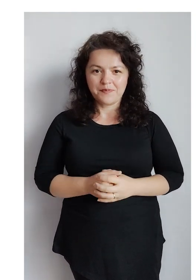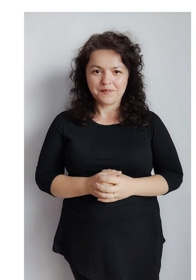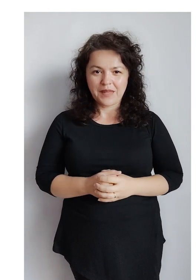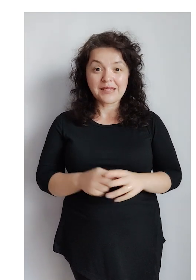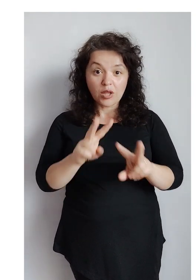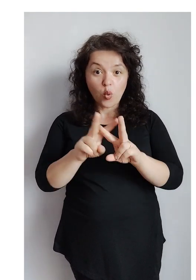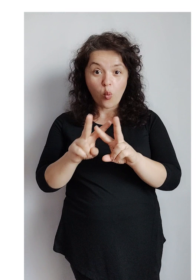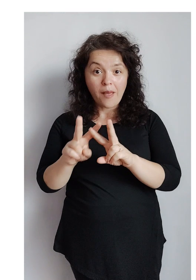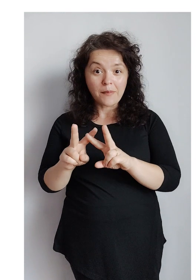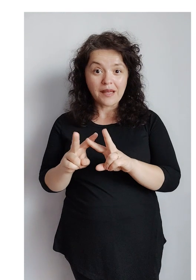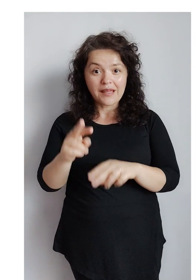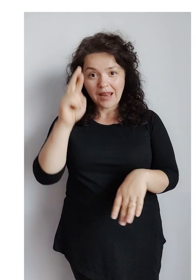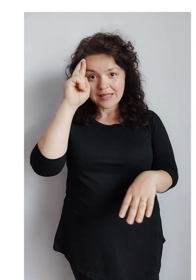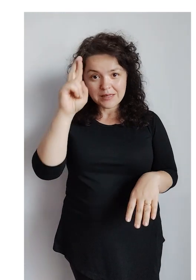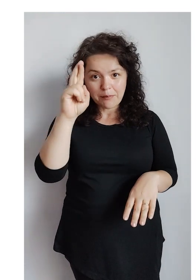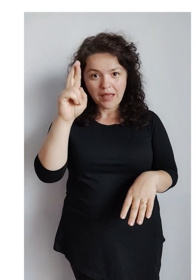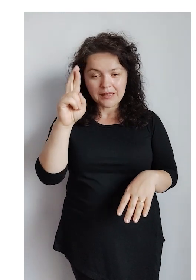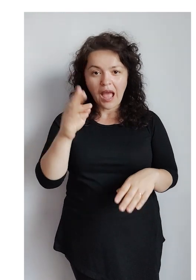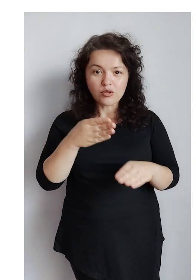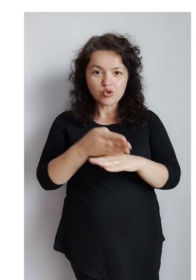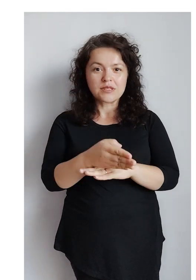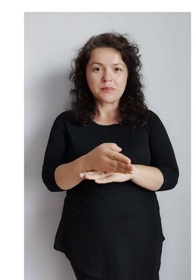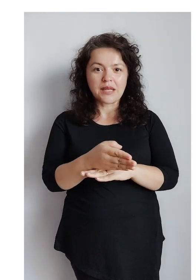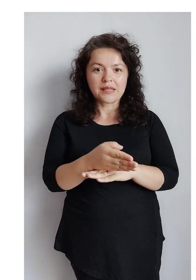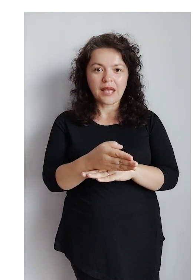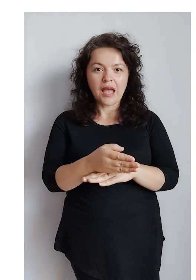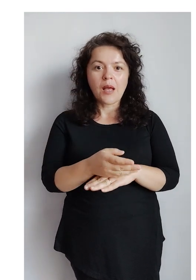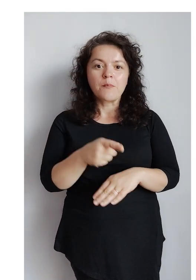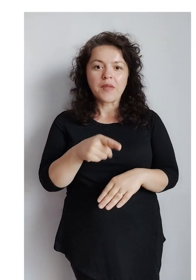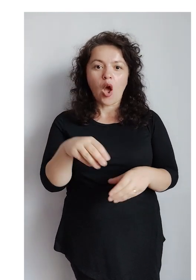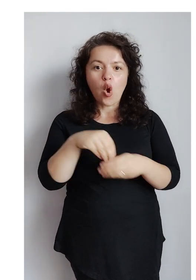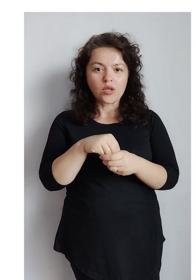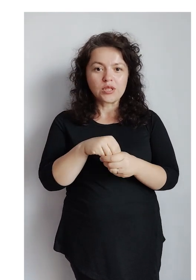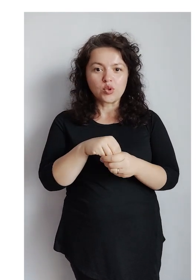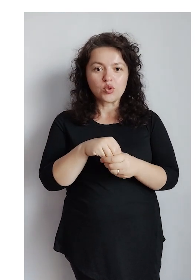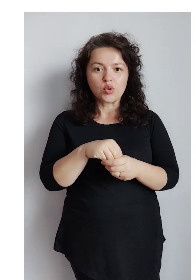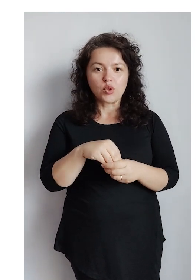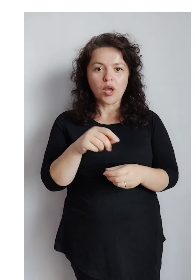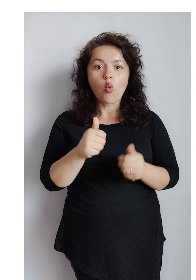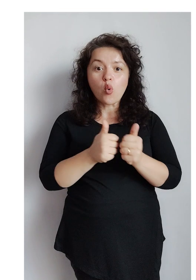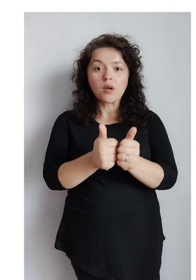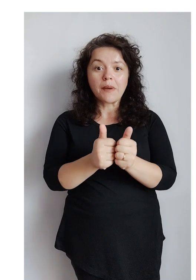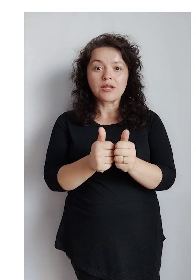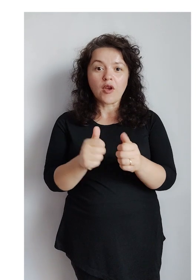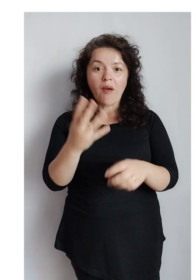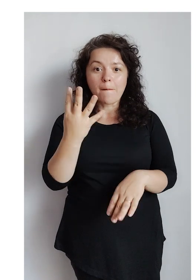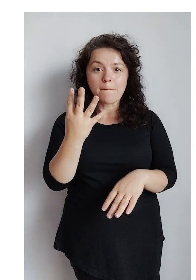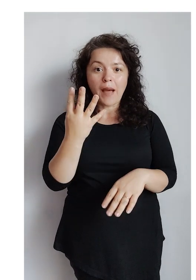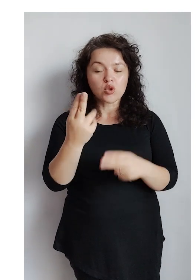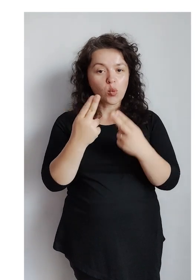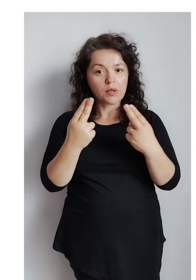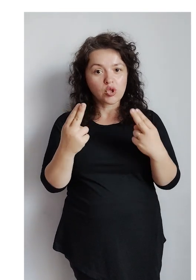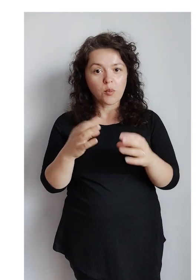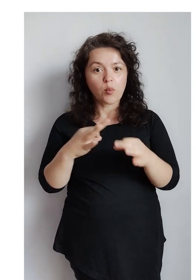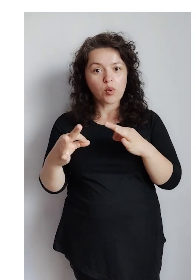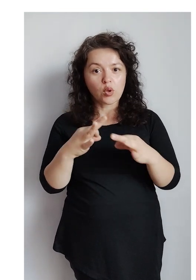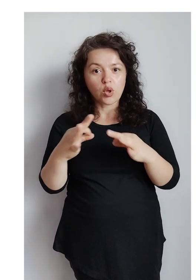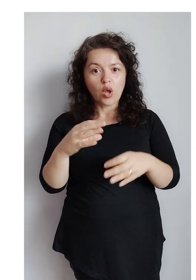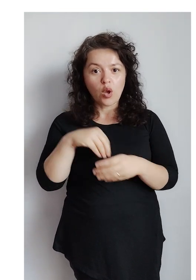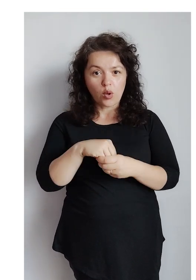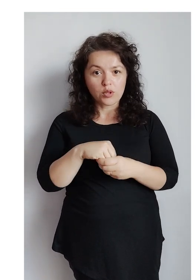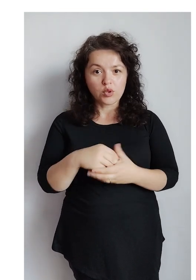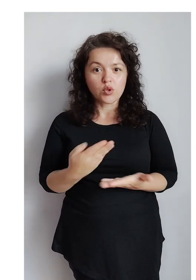Site-uri web care respectă ghidul de accesibilitate a conținutului web urmând cele patru principii pentru proiectarea conținutului